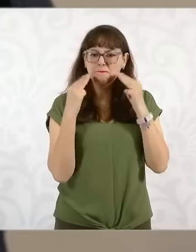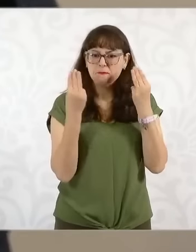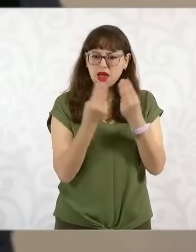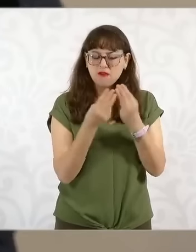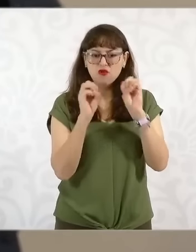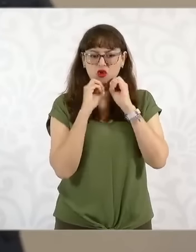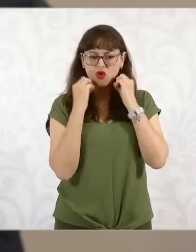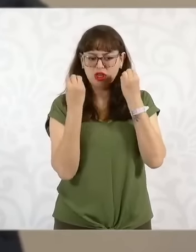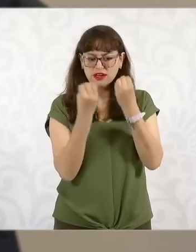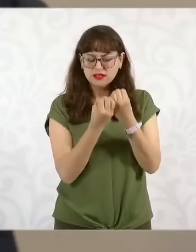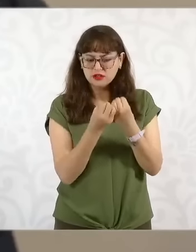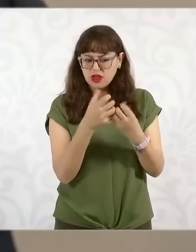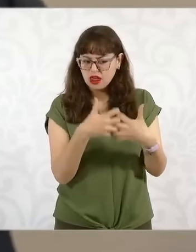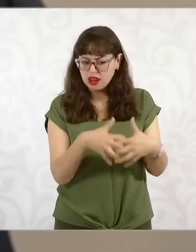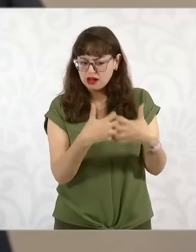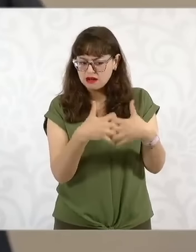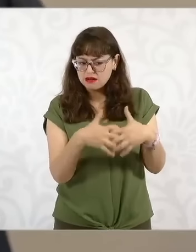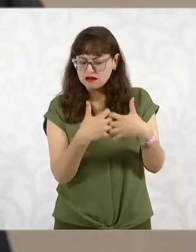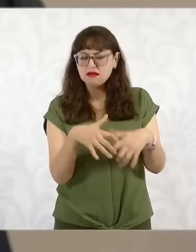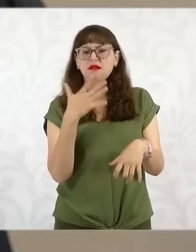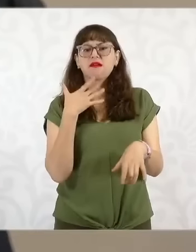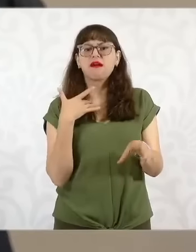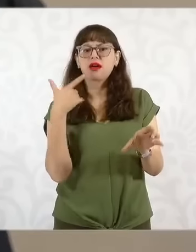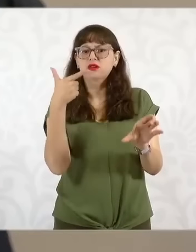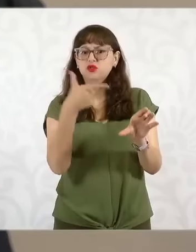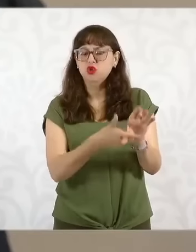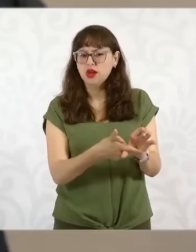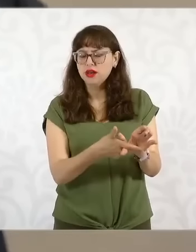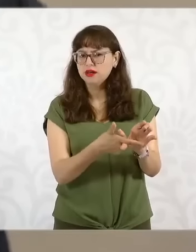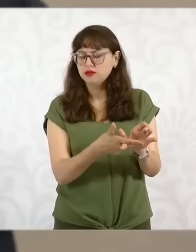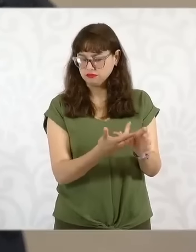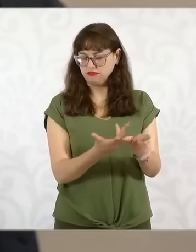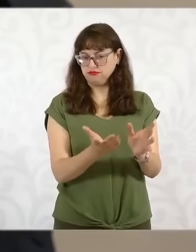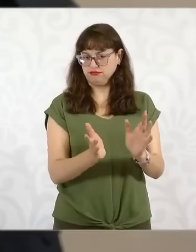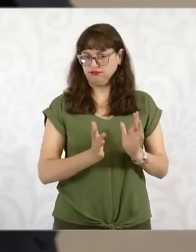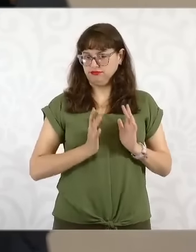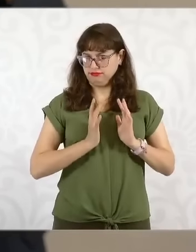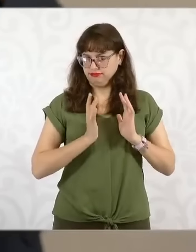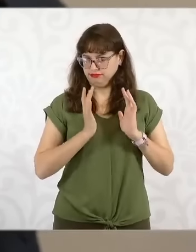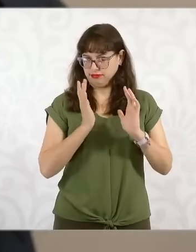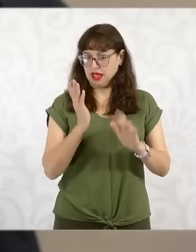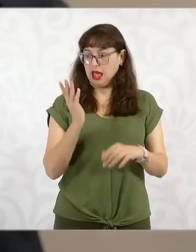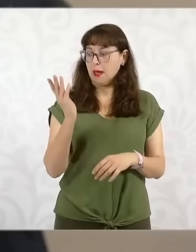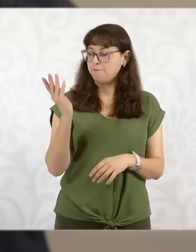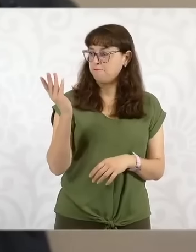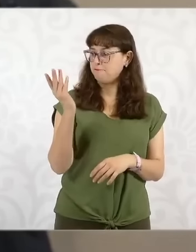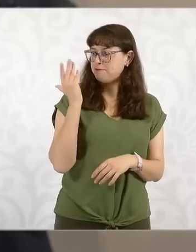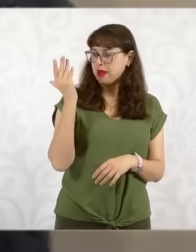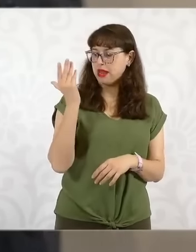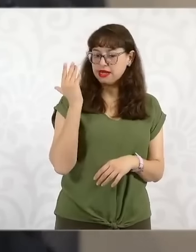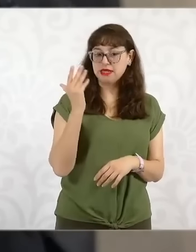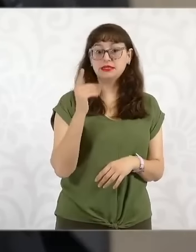refinerías. En los últimos días se ha se ha hecho también pues aseguramiento en Cadereita,